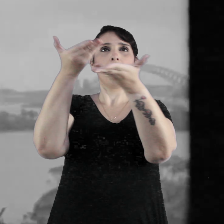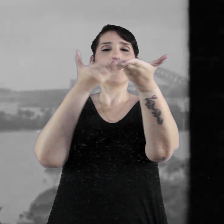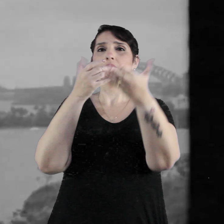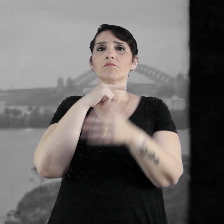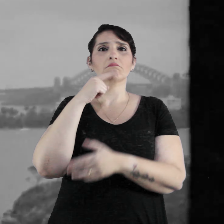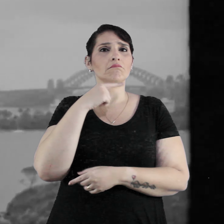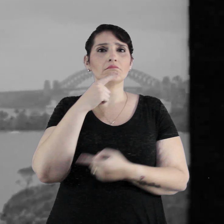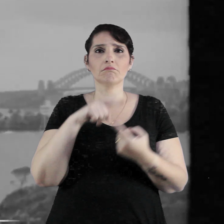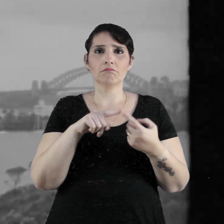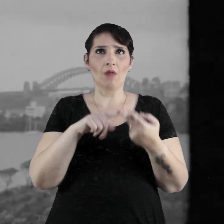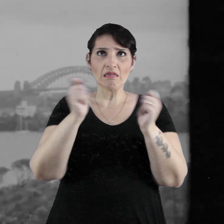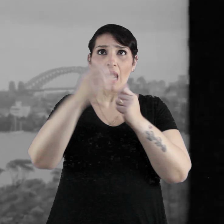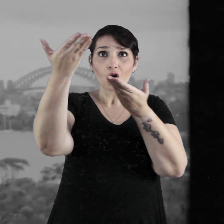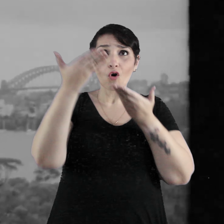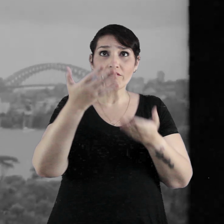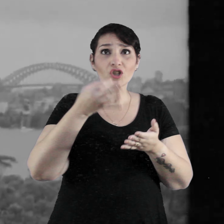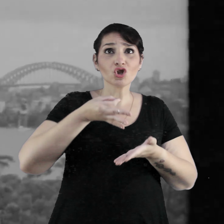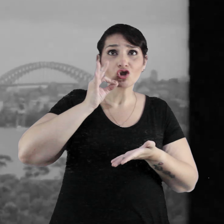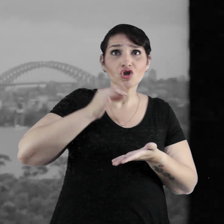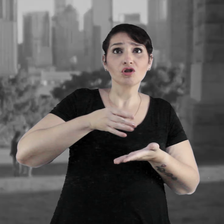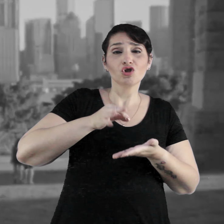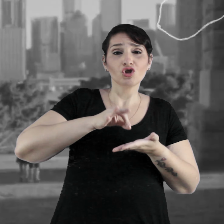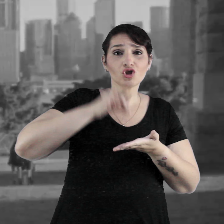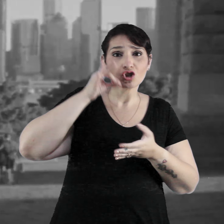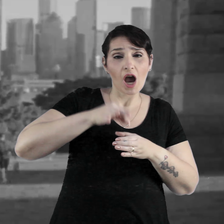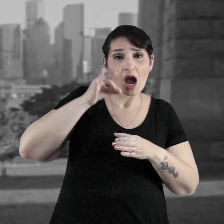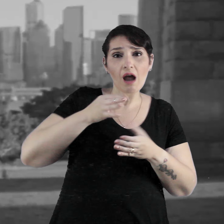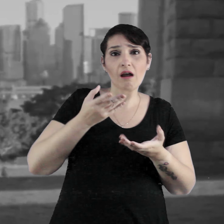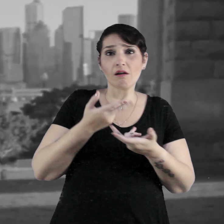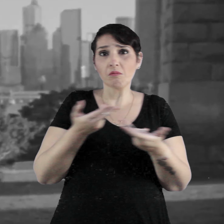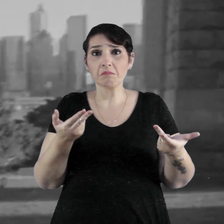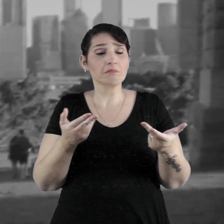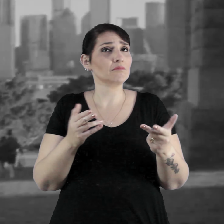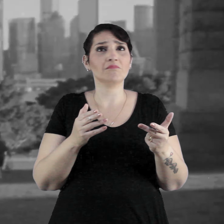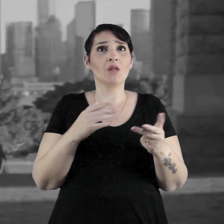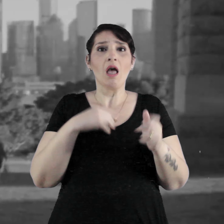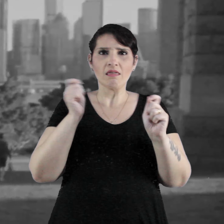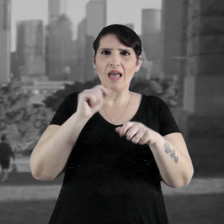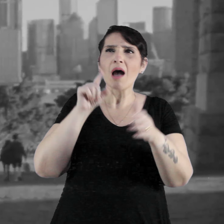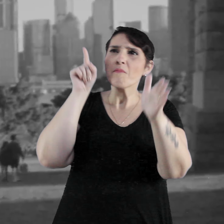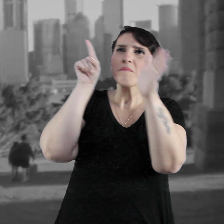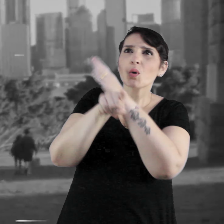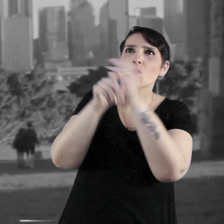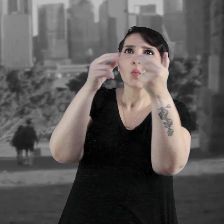Você não pode convidá las para tomar um chá. Você não pode pará las ou fazer uma pergunta,